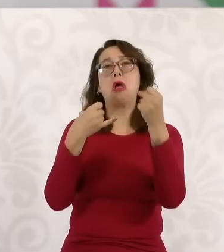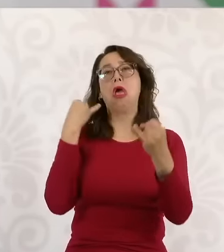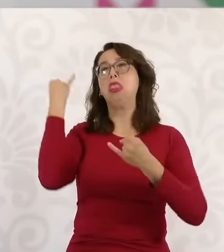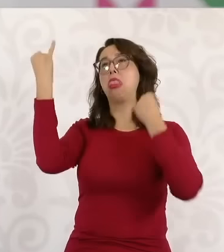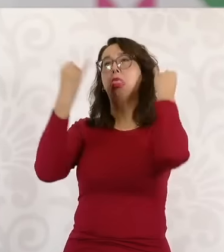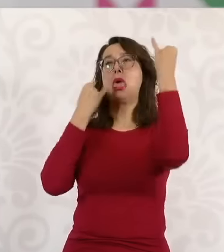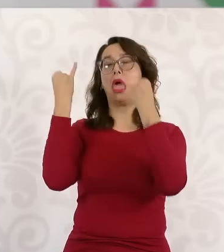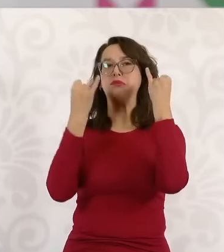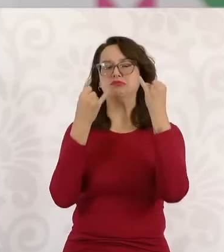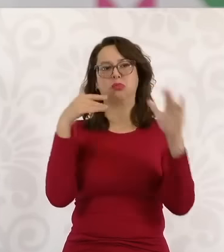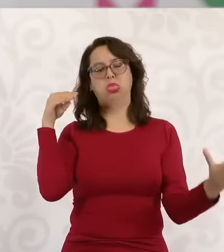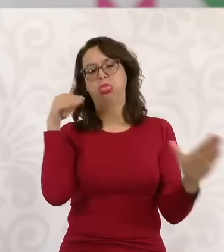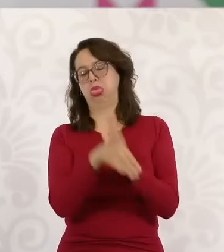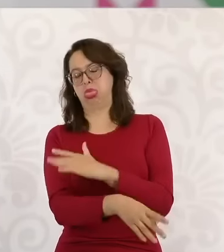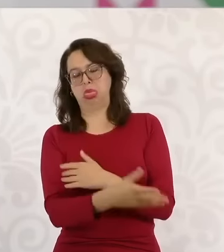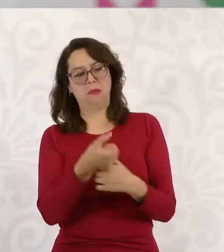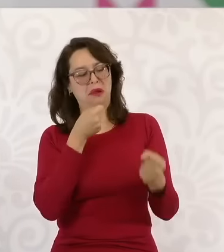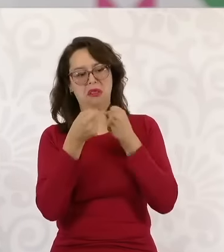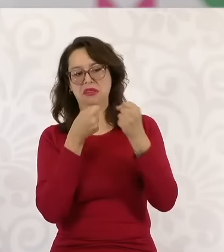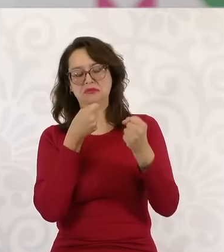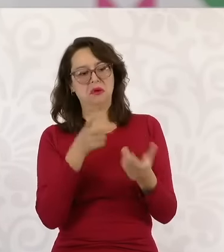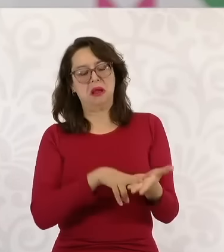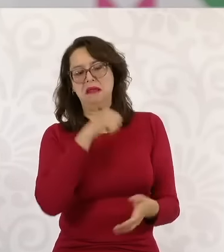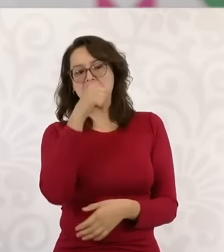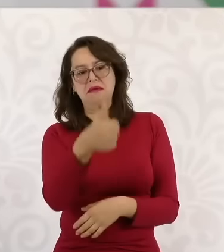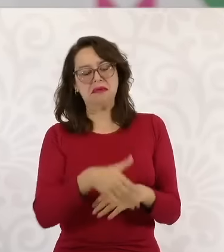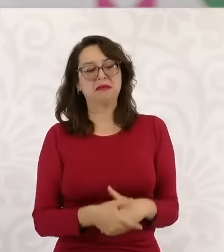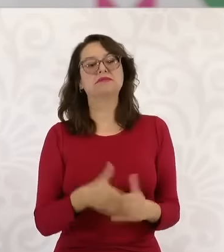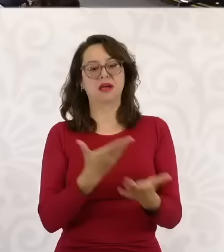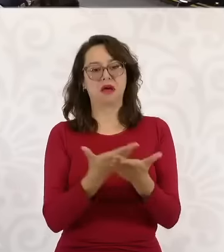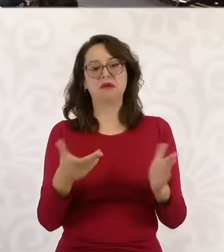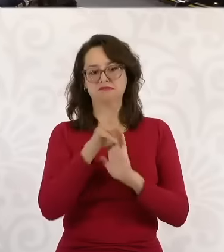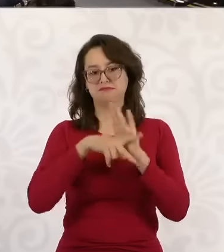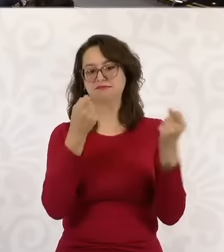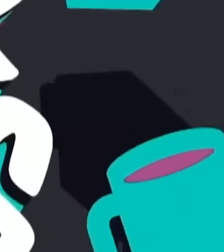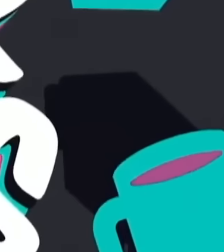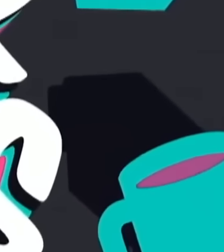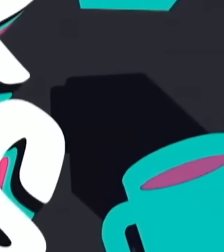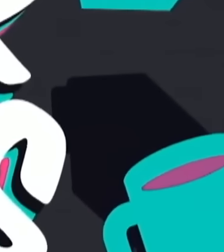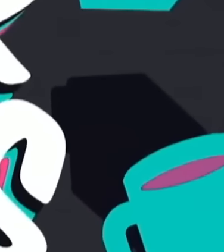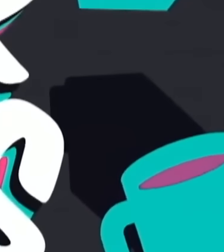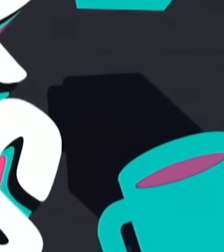del periodismo. Veamos el video del detector de mentiras de esta semana. La mentira de que las